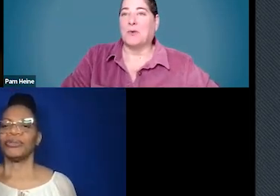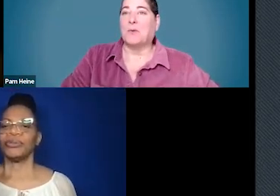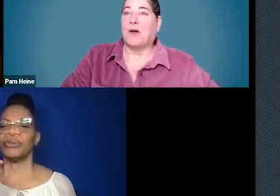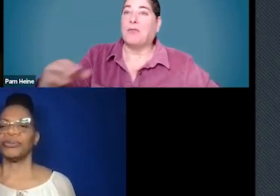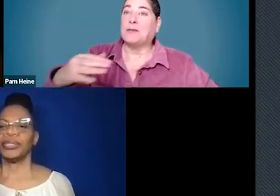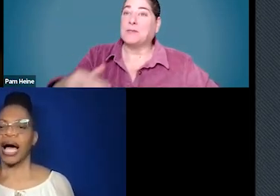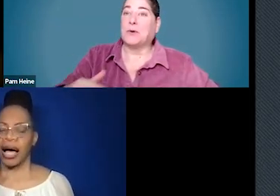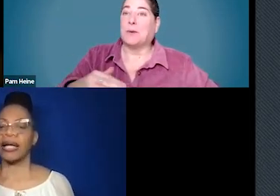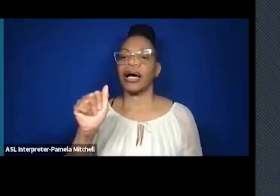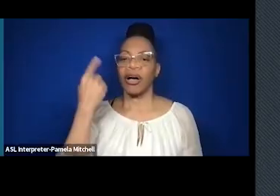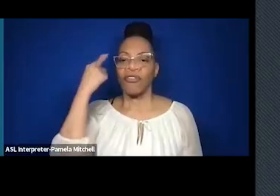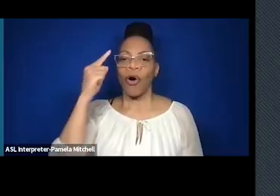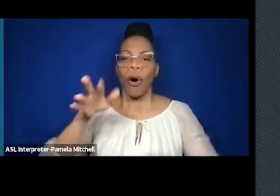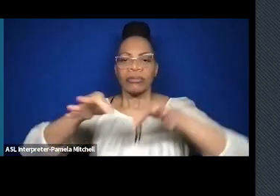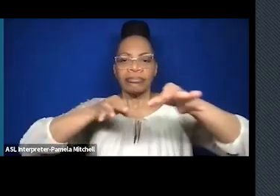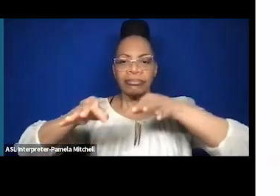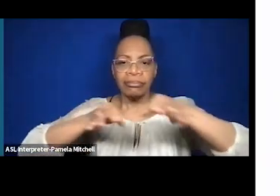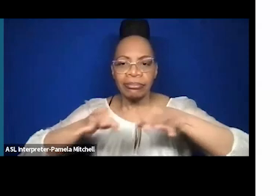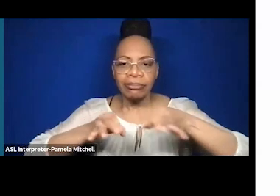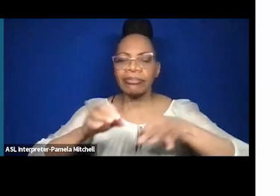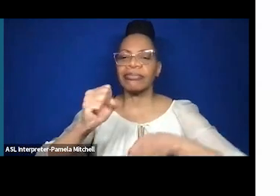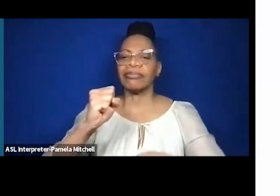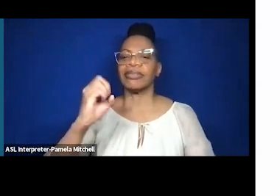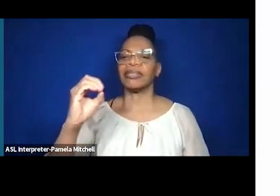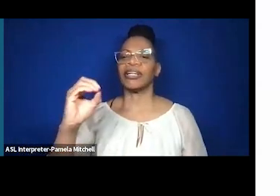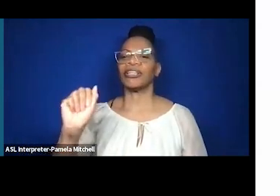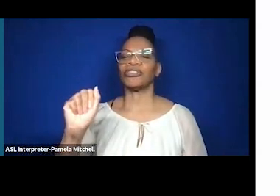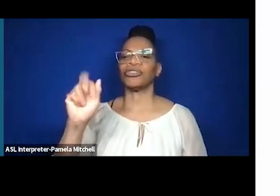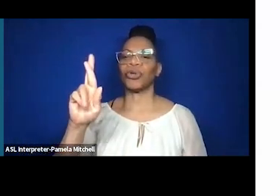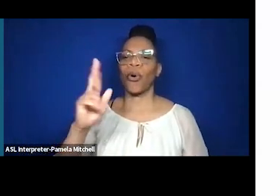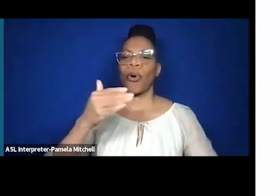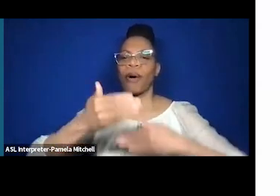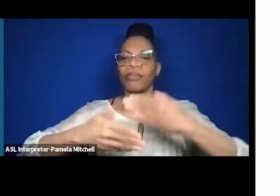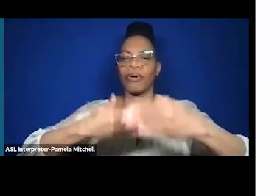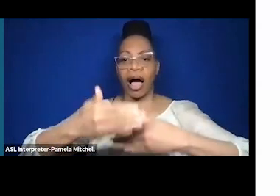a través del proceso SOAR, y esperamos que las personas accedan